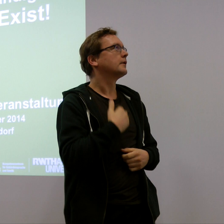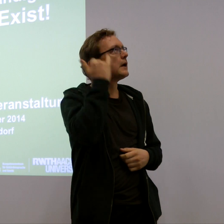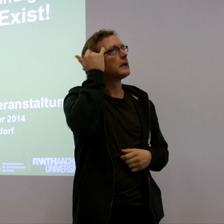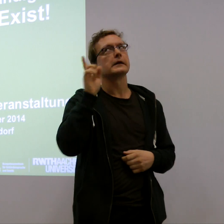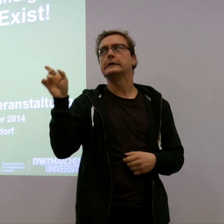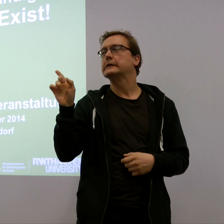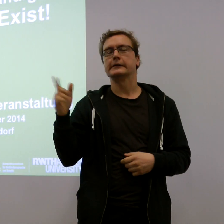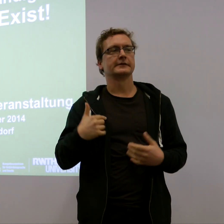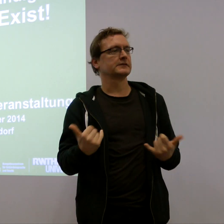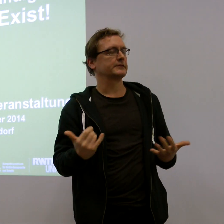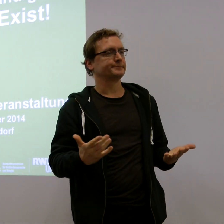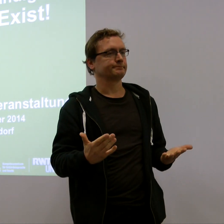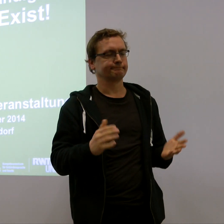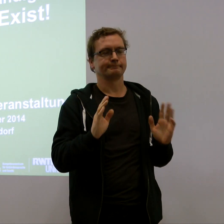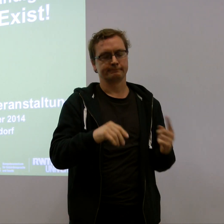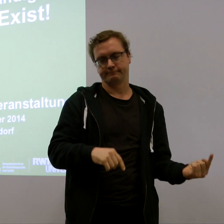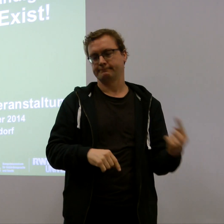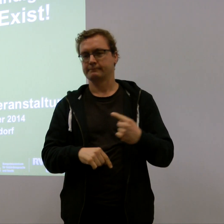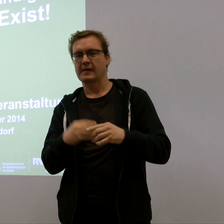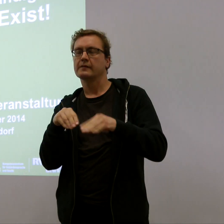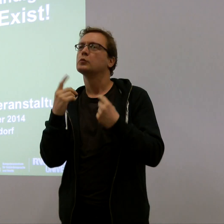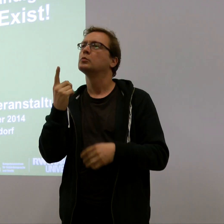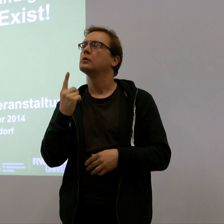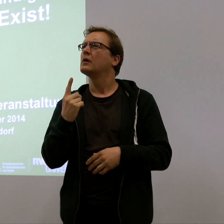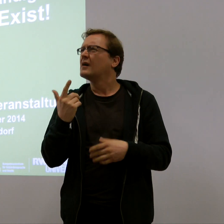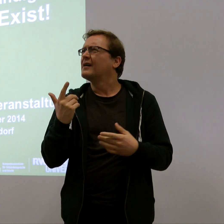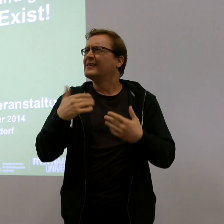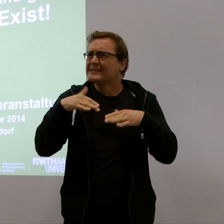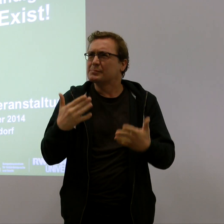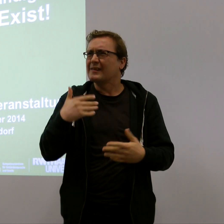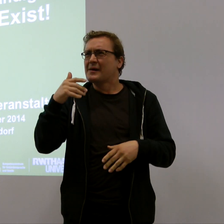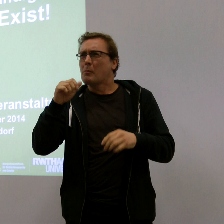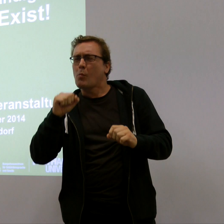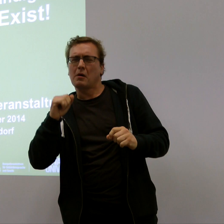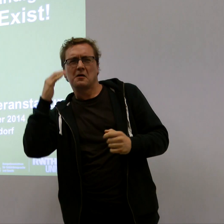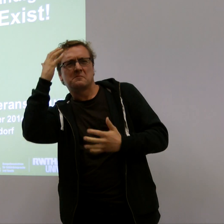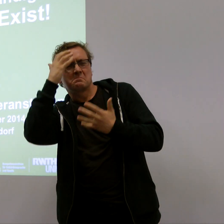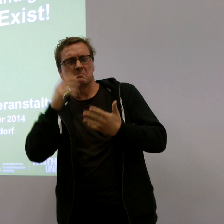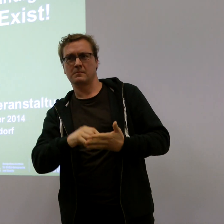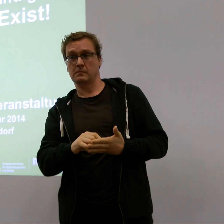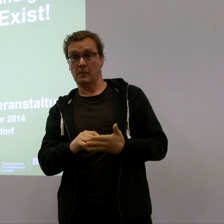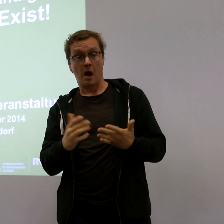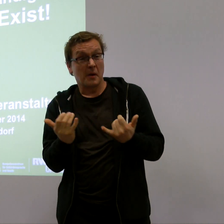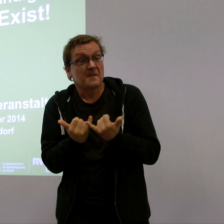wo einen die Idee trotzdem verfolgt und man nicht weiß, wohin damit. Man bekommt Informationen, dass es Möglichkeiten gibt, über die man nachdenkt.